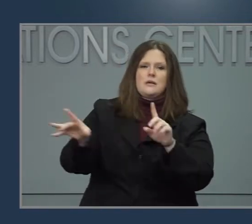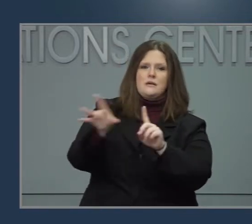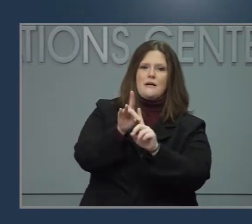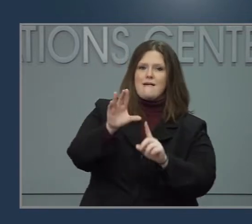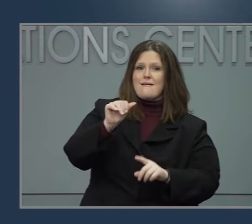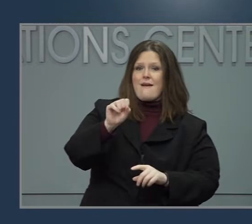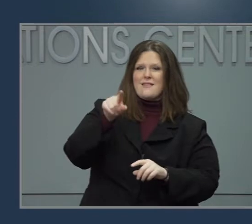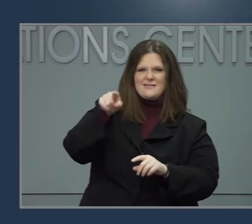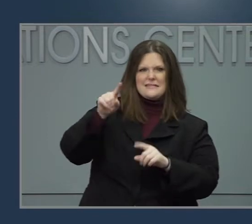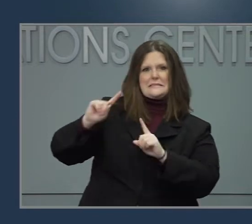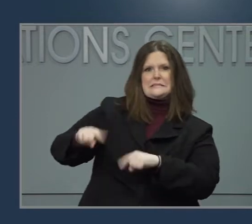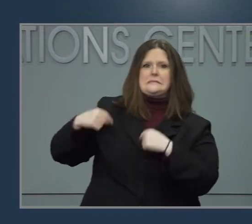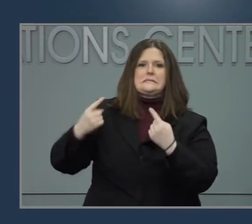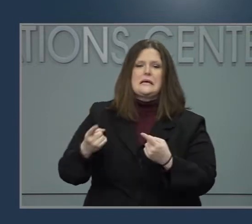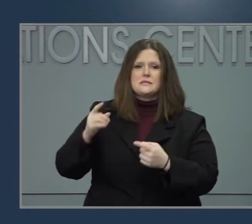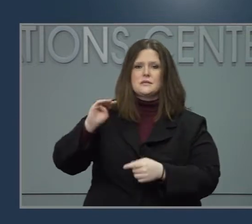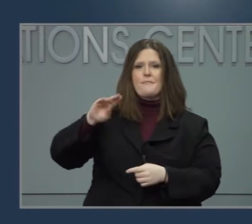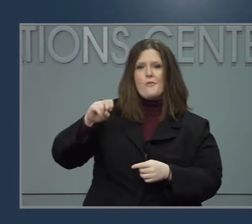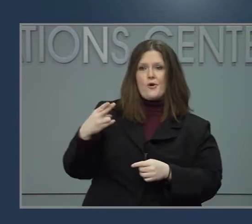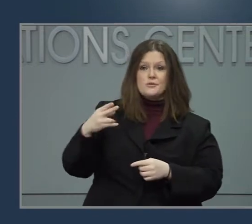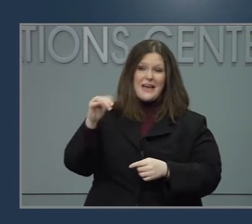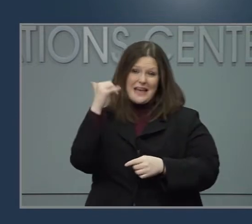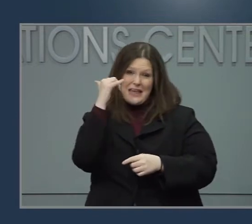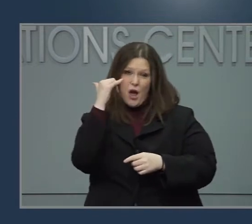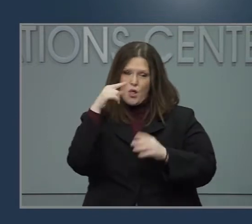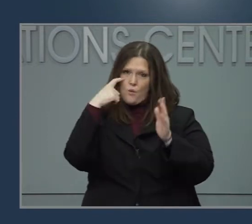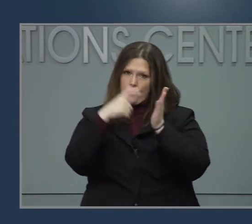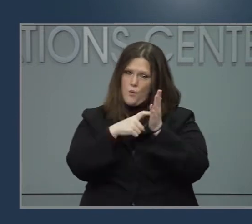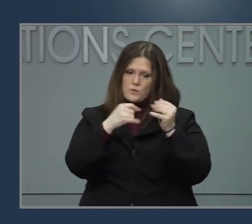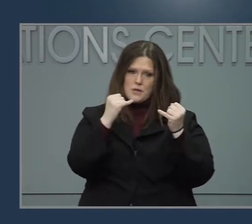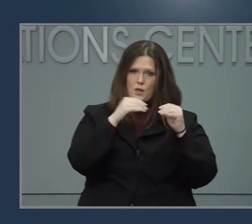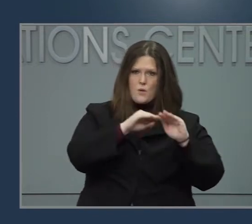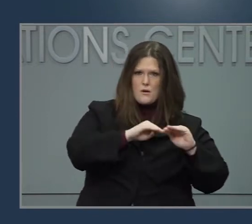nuestro primer caso en marzo del año pasado viendo esta línea María vemos que los casos